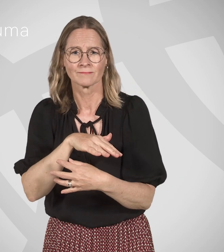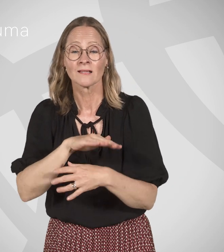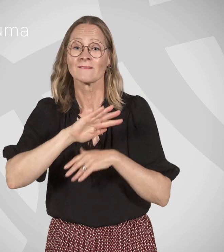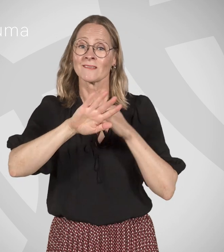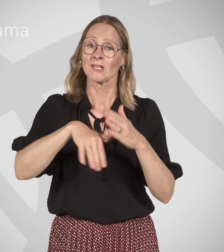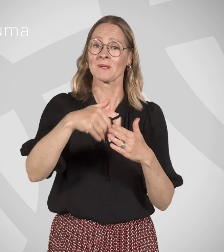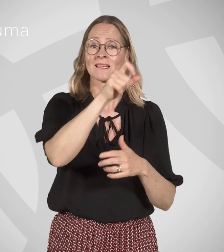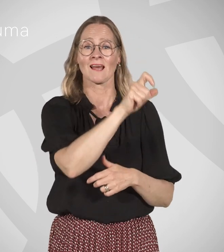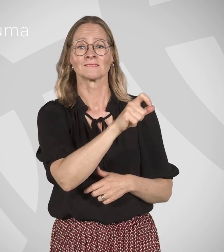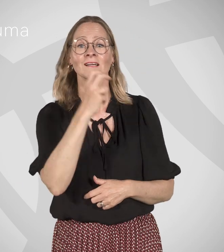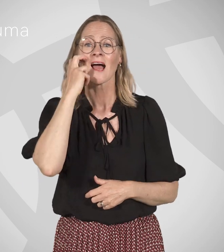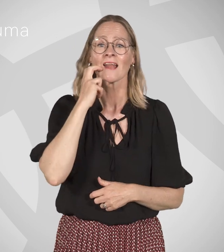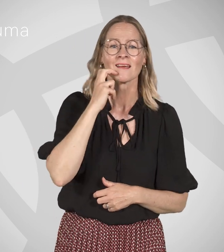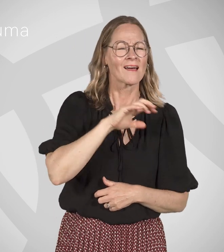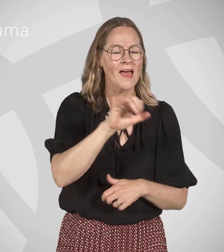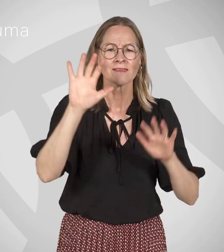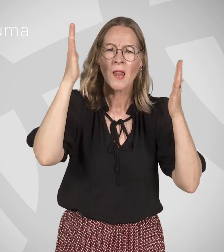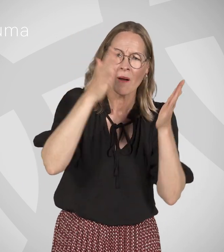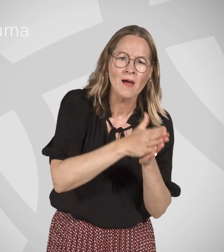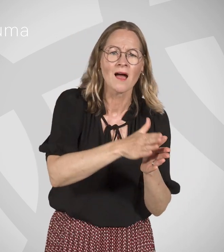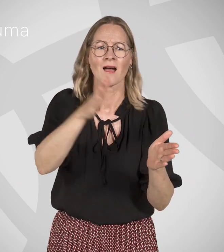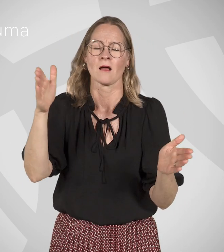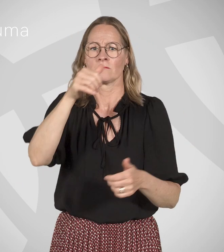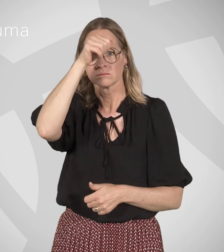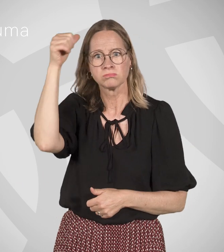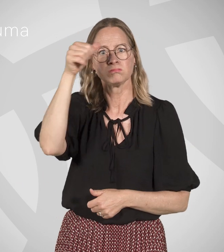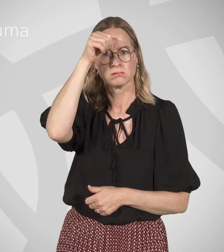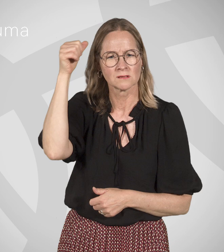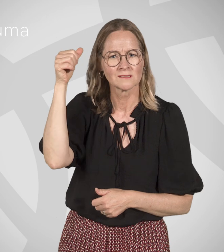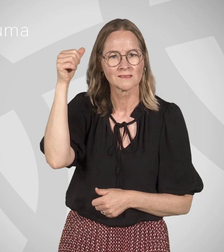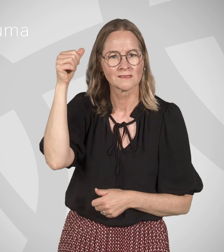ja vaikeuttaa viittomakielisten arkea kaikilla elämän sektoreilla.